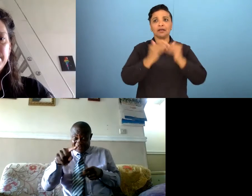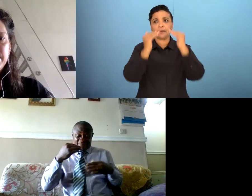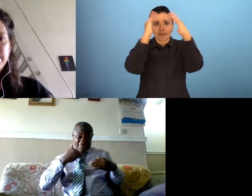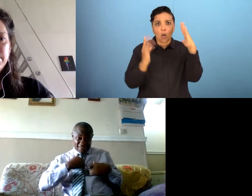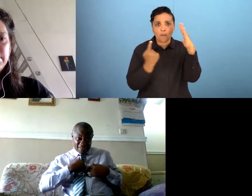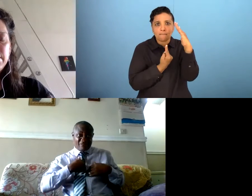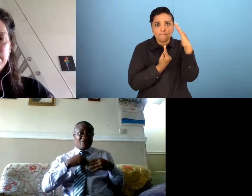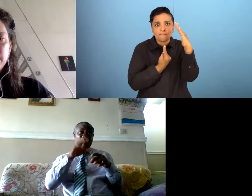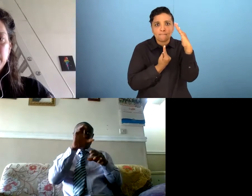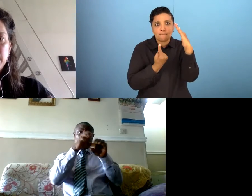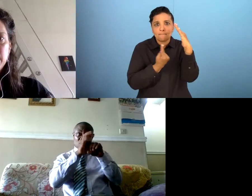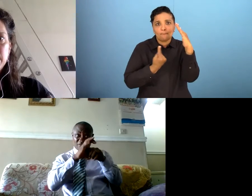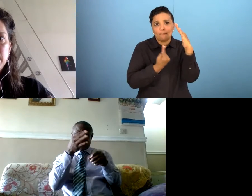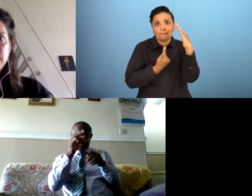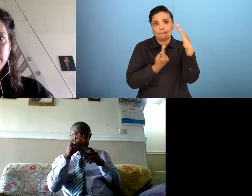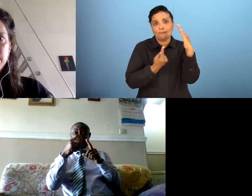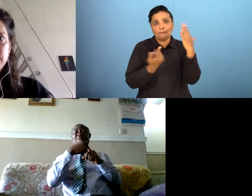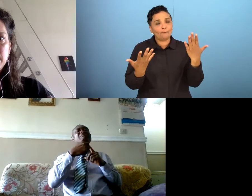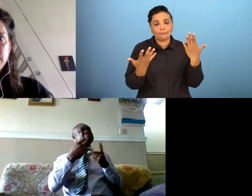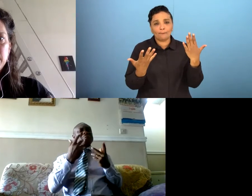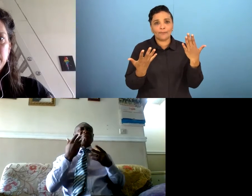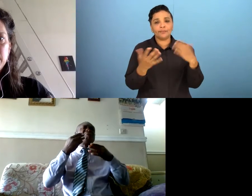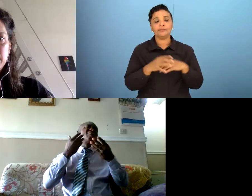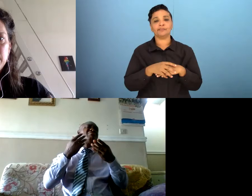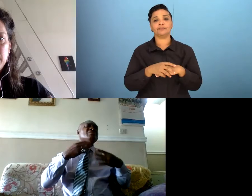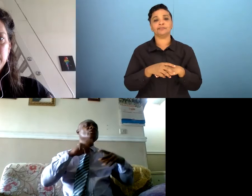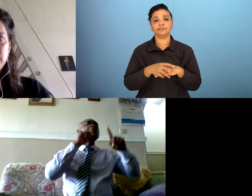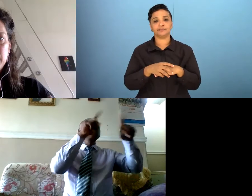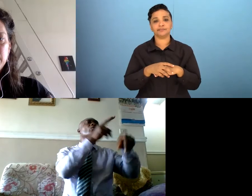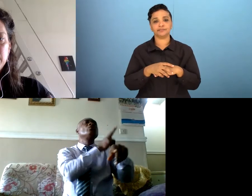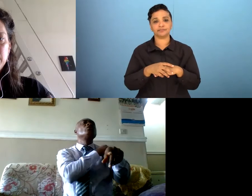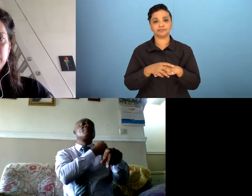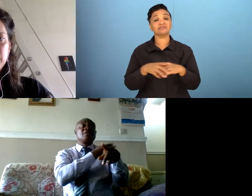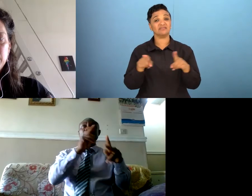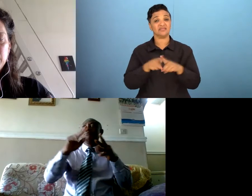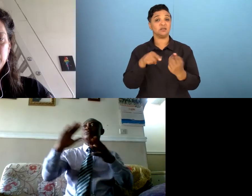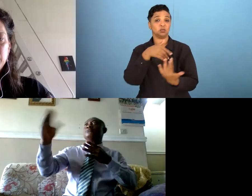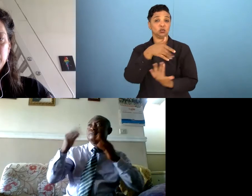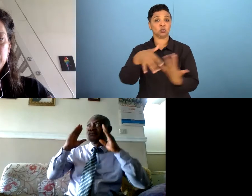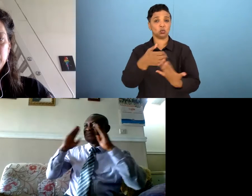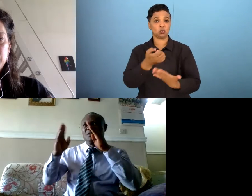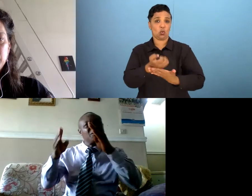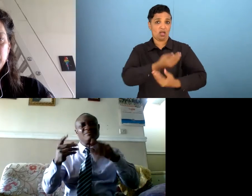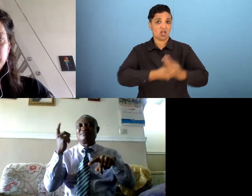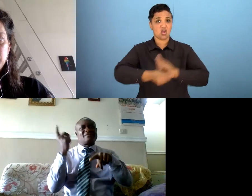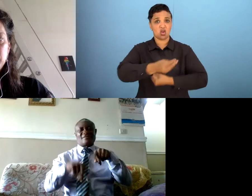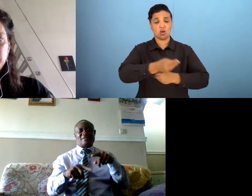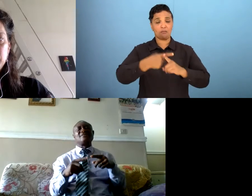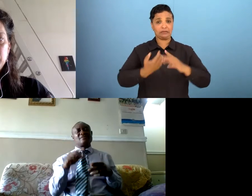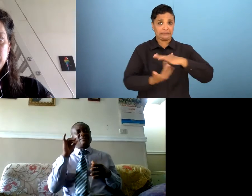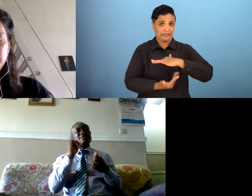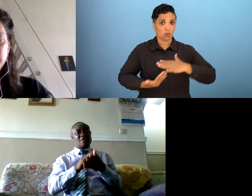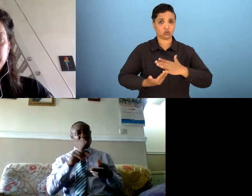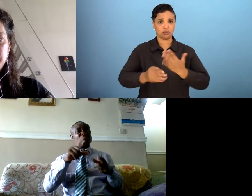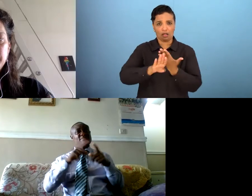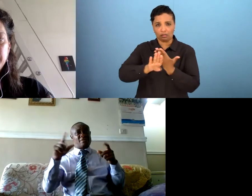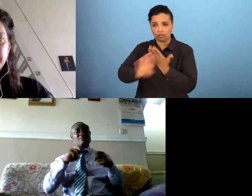personas con discapacidad.